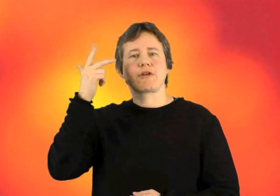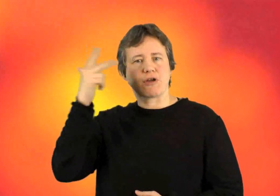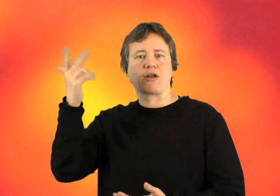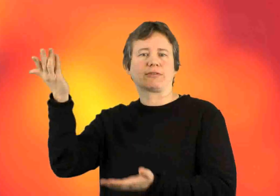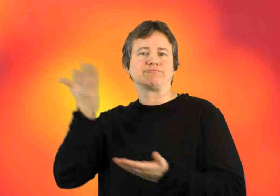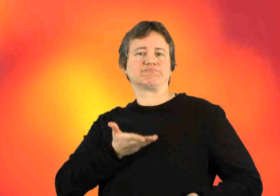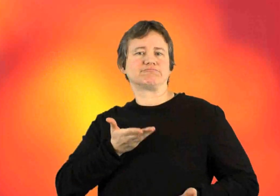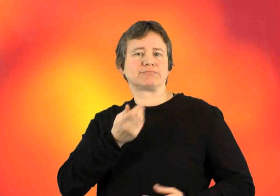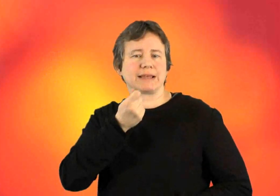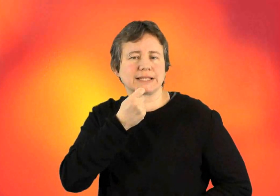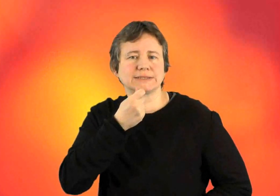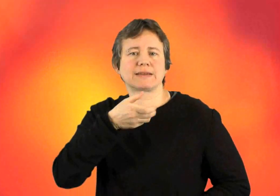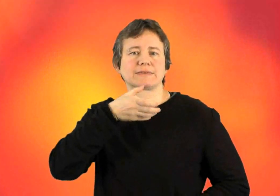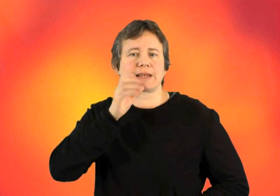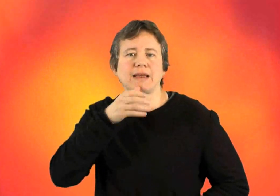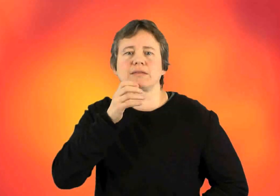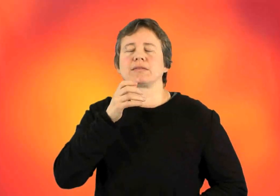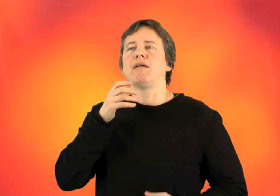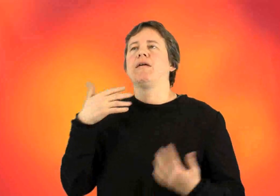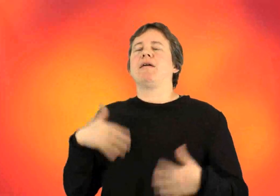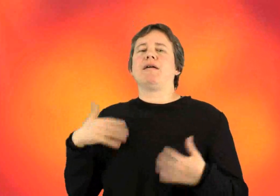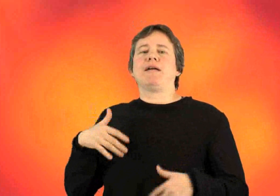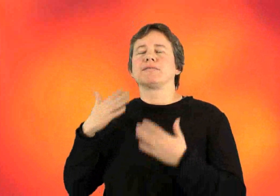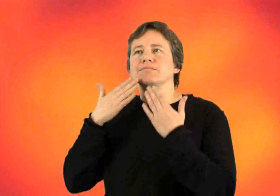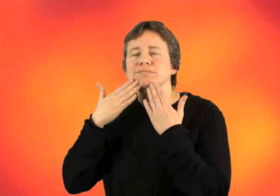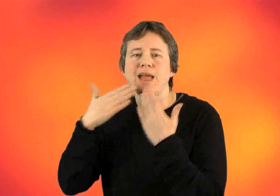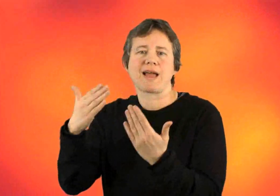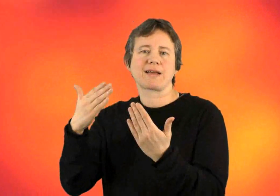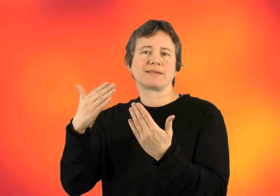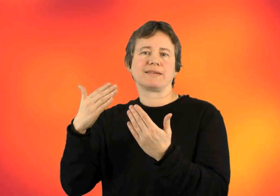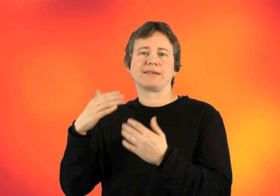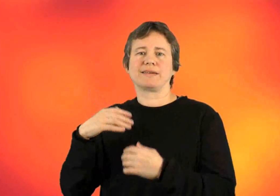Gott gibt uns Essen und Trinken Deshalb danken wir Gott